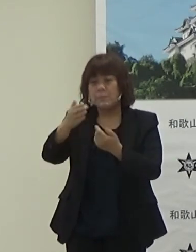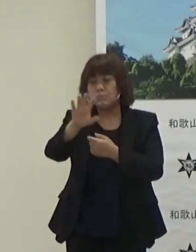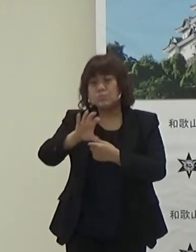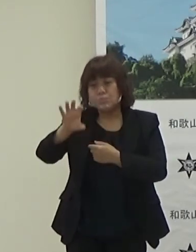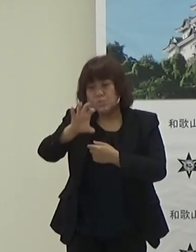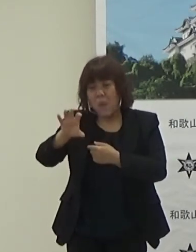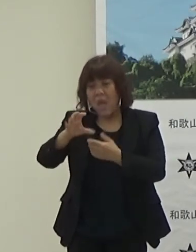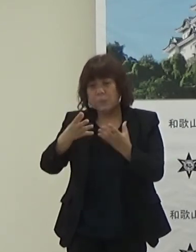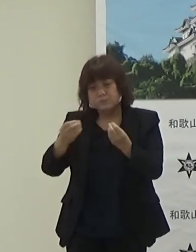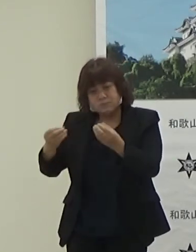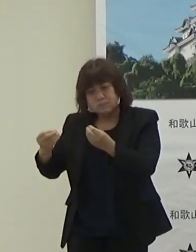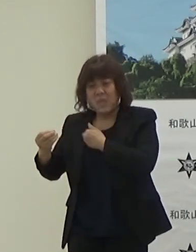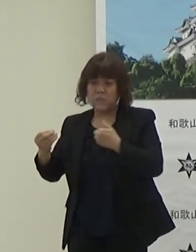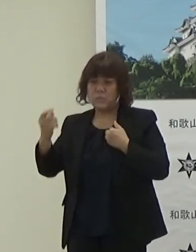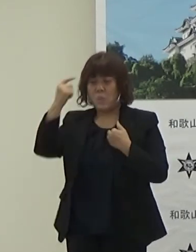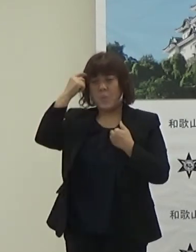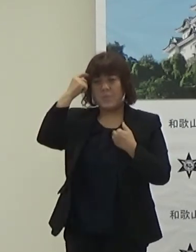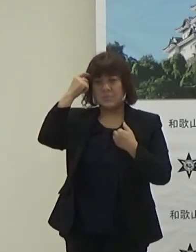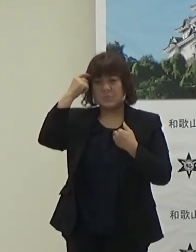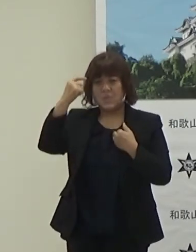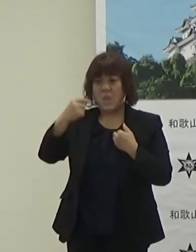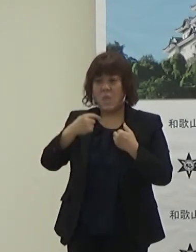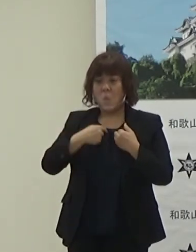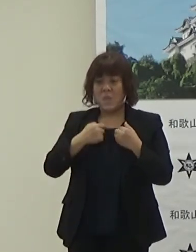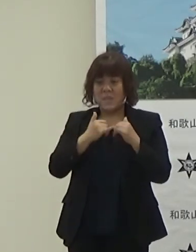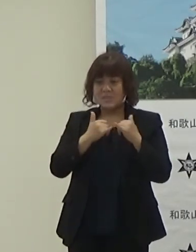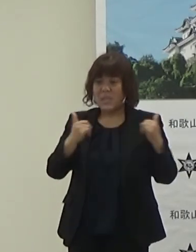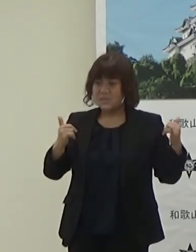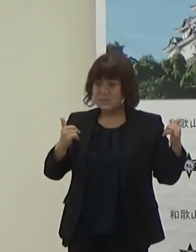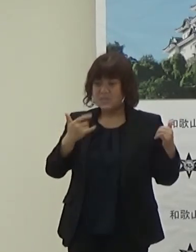それで我々としてはですねできるだけ